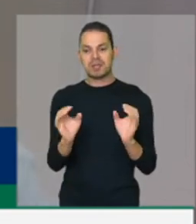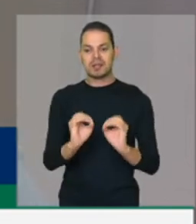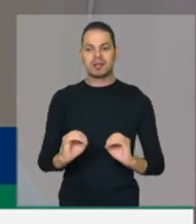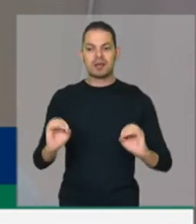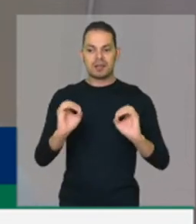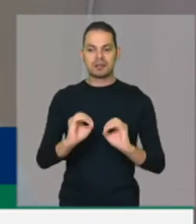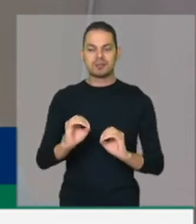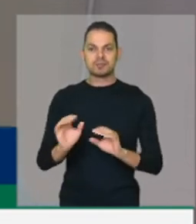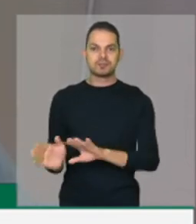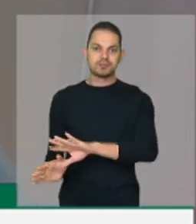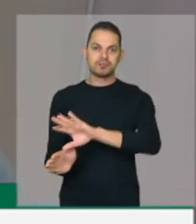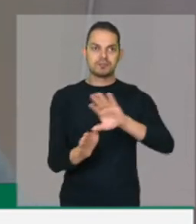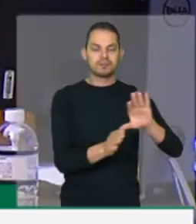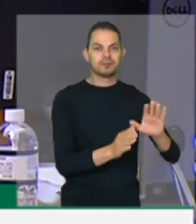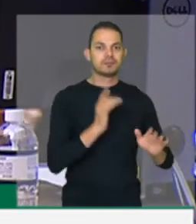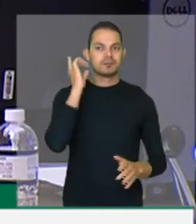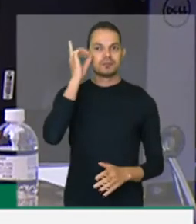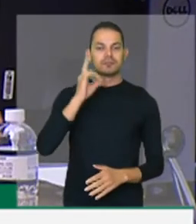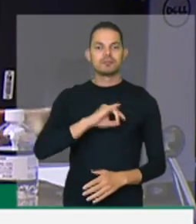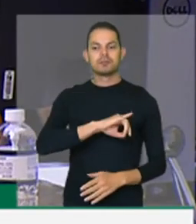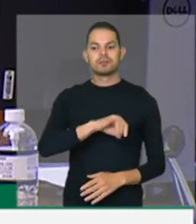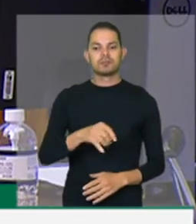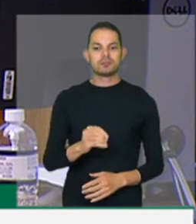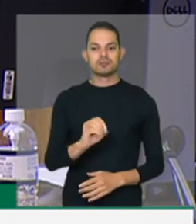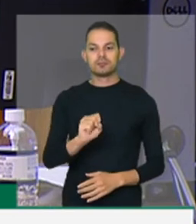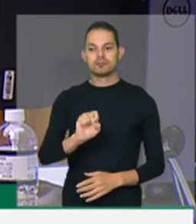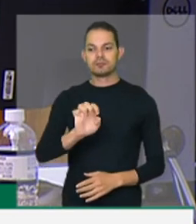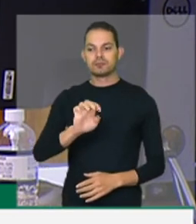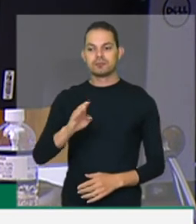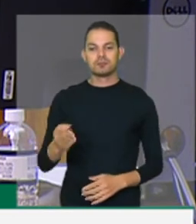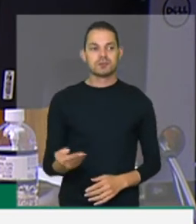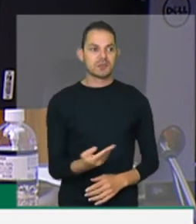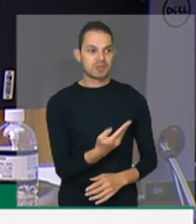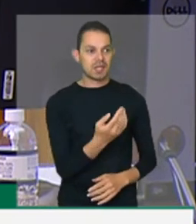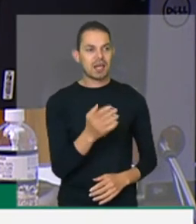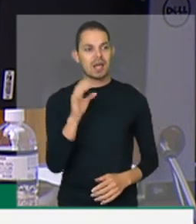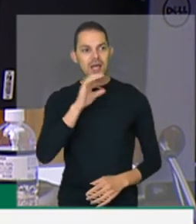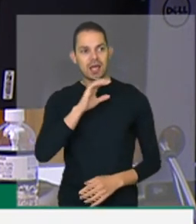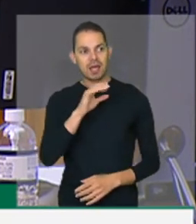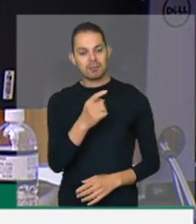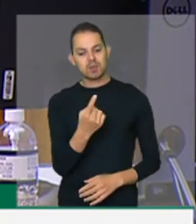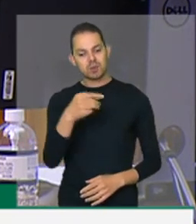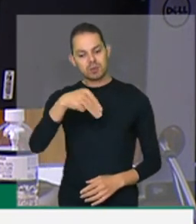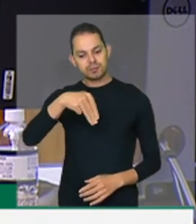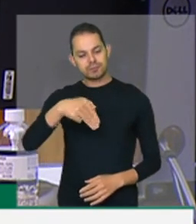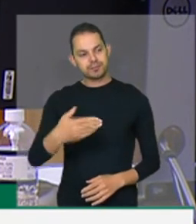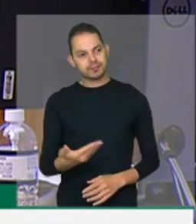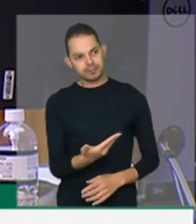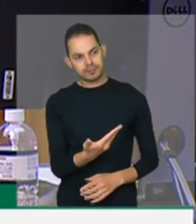QUE ESTÃO AÍ . QUE SEJA -- [PRESIDENTE]: DEPUTADO JOSÉGUIMARÃES UM MINUTO POR GENTILEZA QUE EU PRECISO CONCLUIR CHAMANDO OS LÍDERES. -- [DEP. JOSÉ